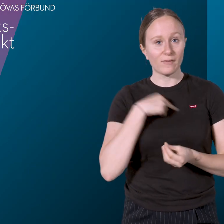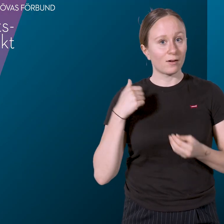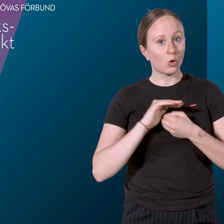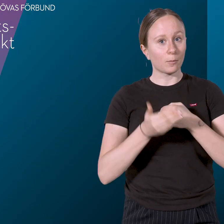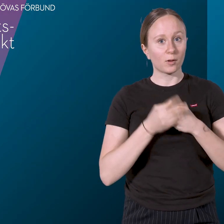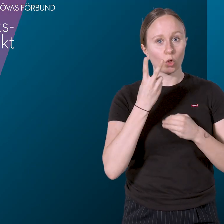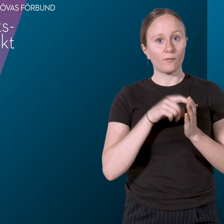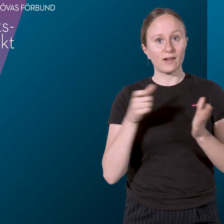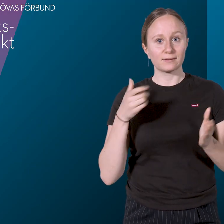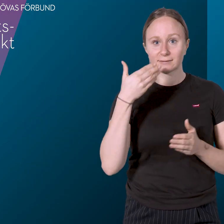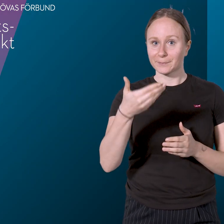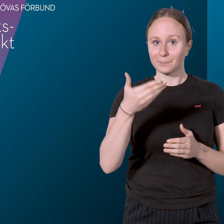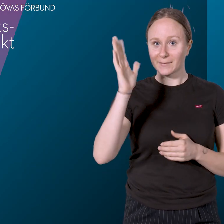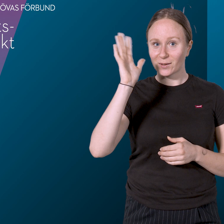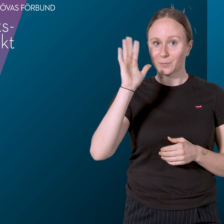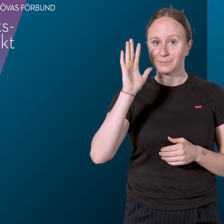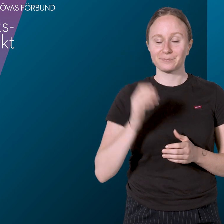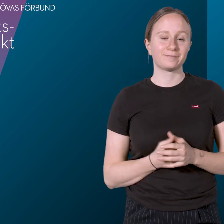Vi återkommer om två veckor, hej då!